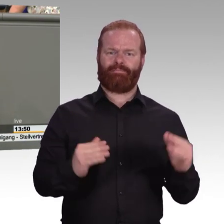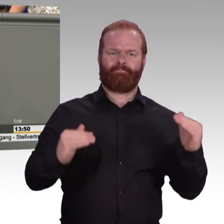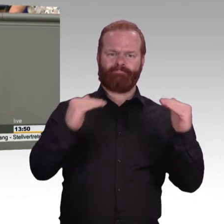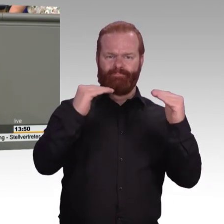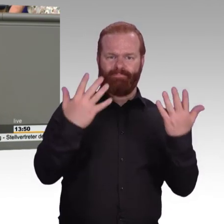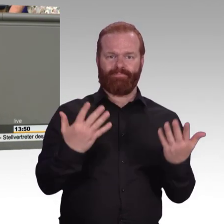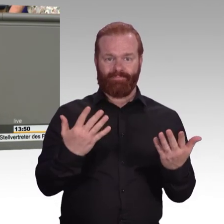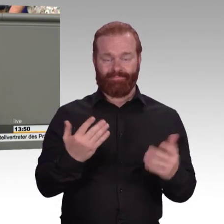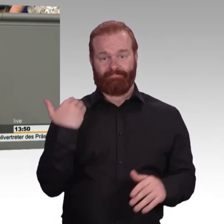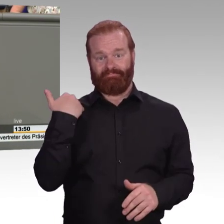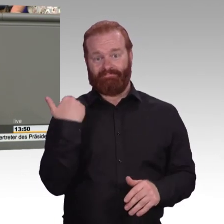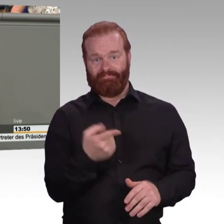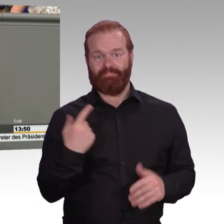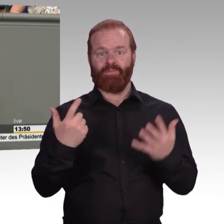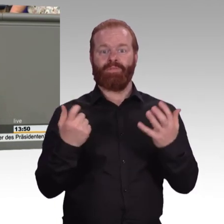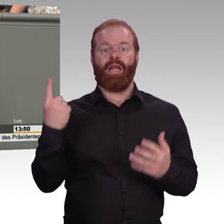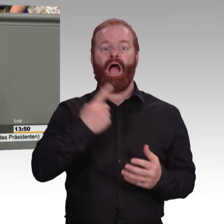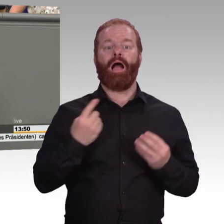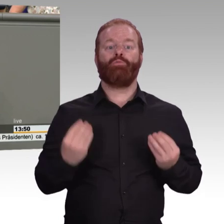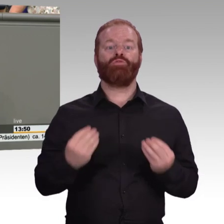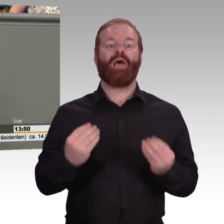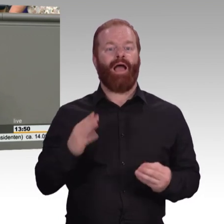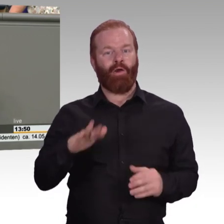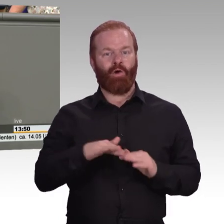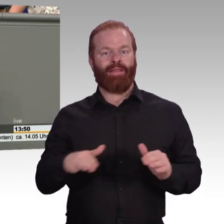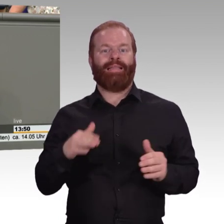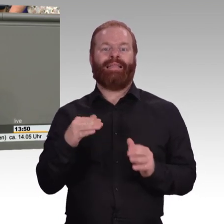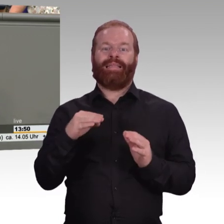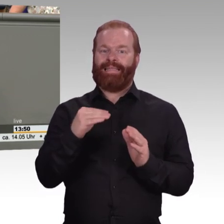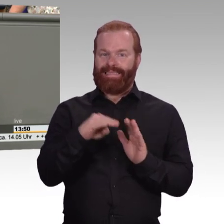hat es uns allen an jedem Tag im Jahr zu gehen!